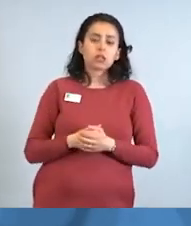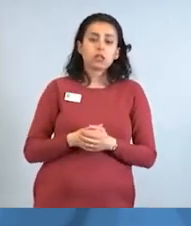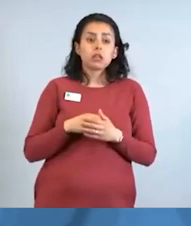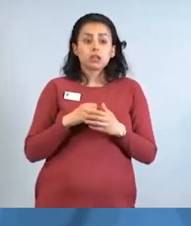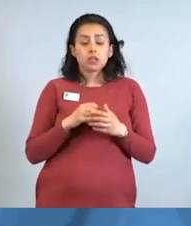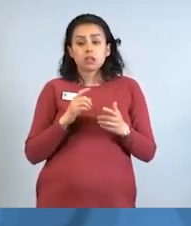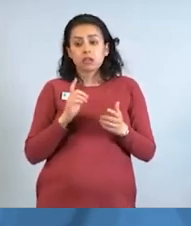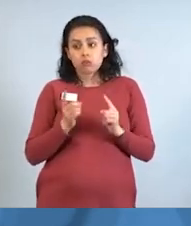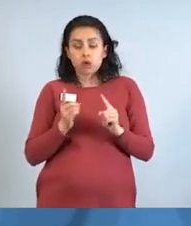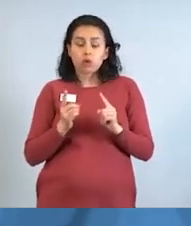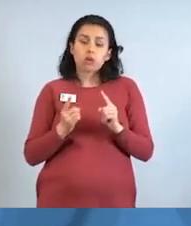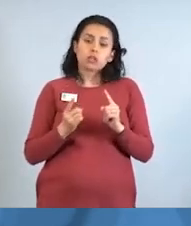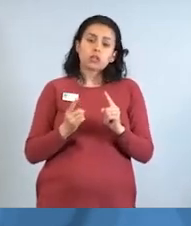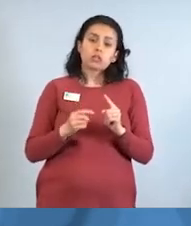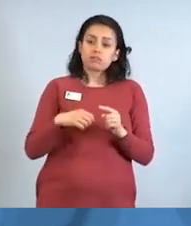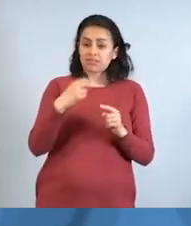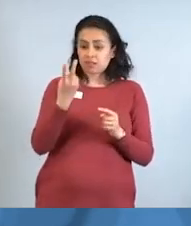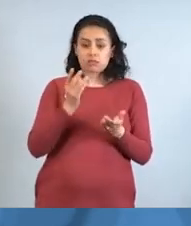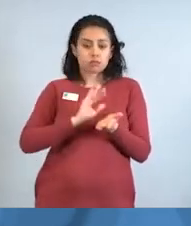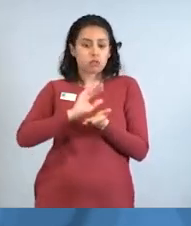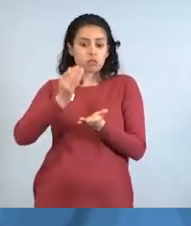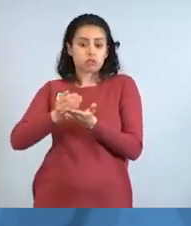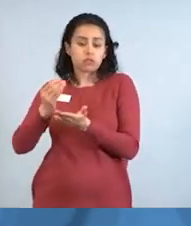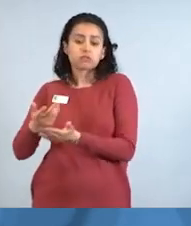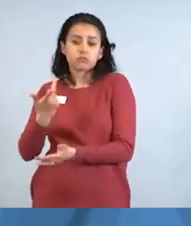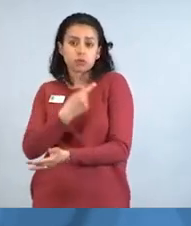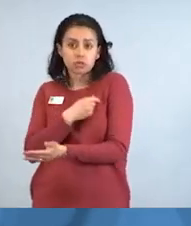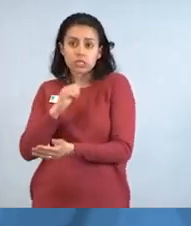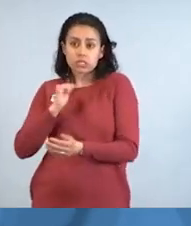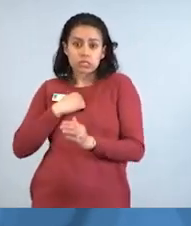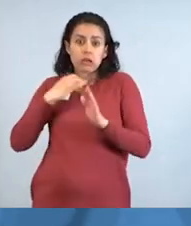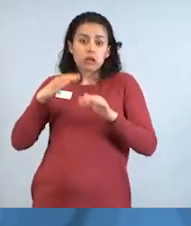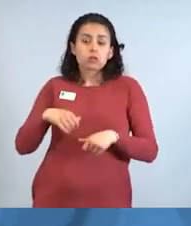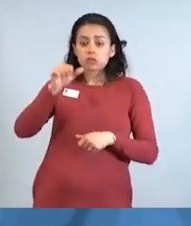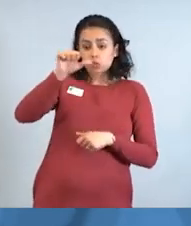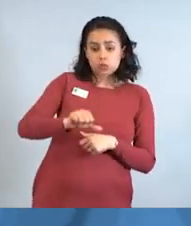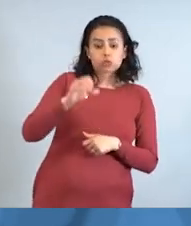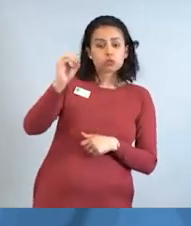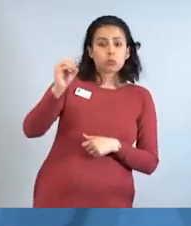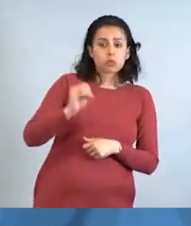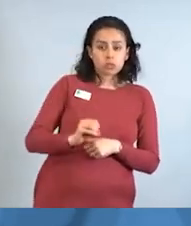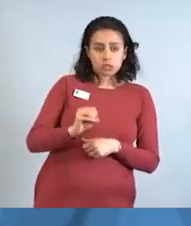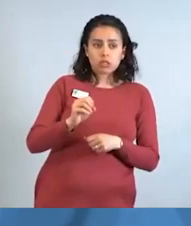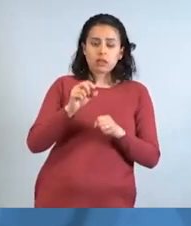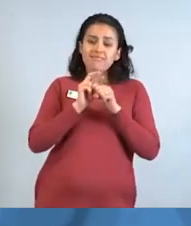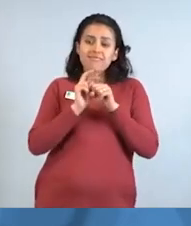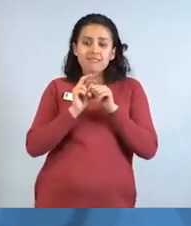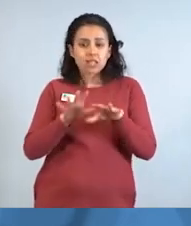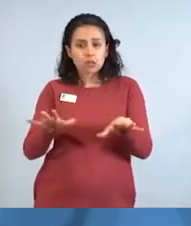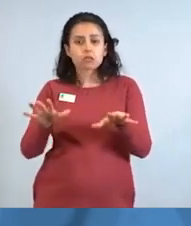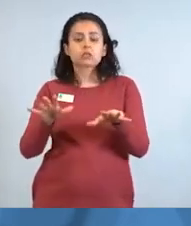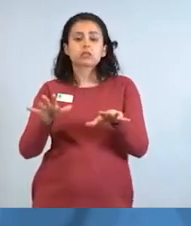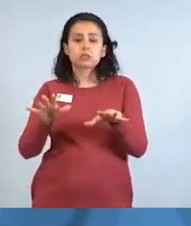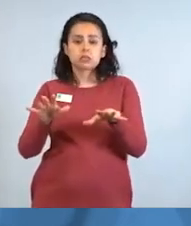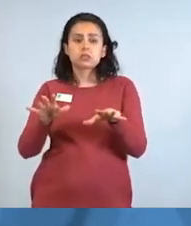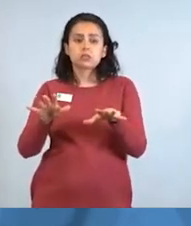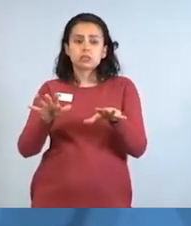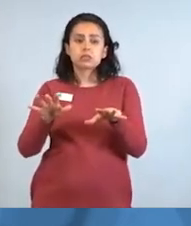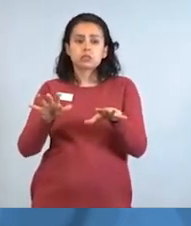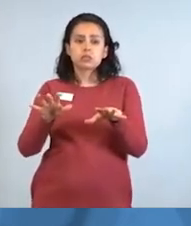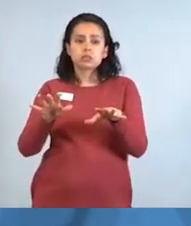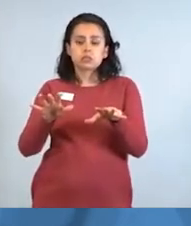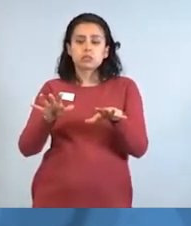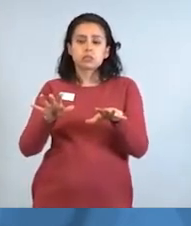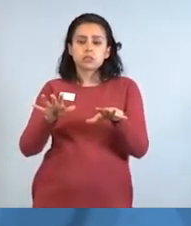Tiedämme hirveän hyvistä lukemista, että 90 % viruksen erityksestä on estettävissä.